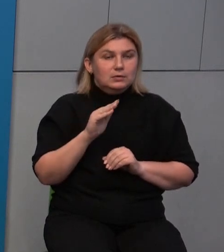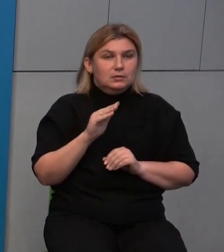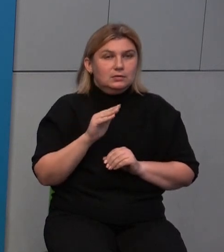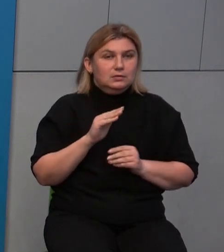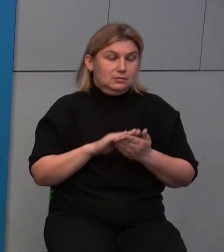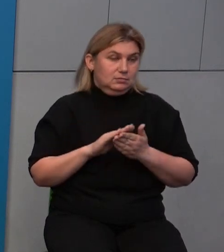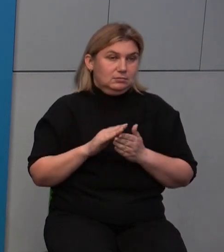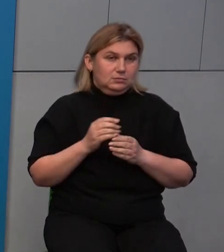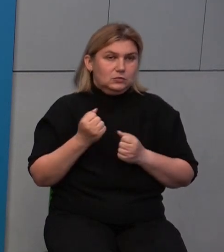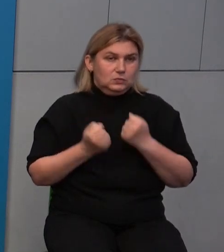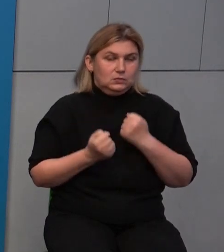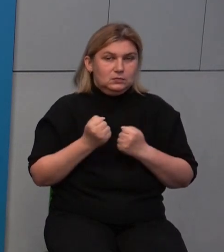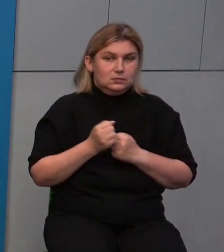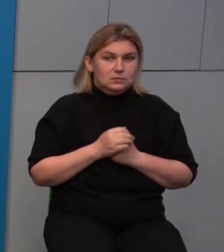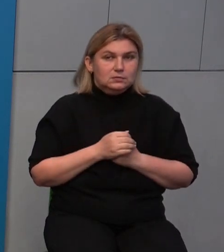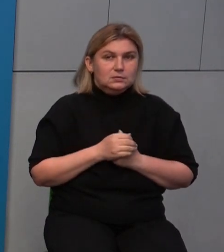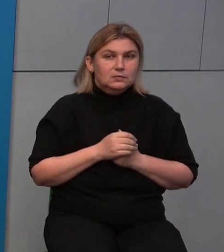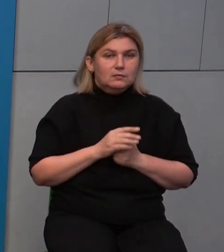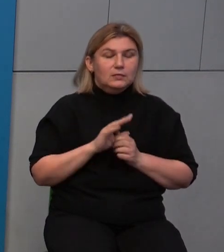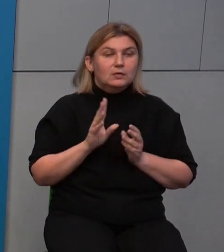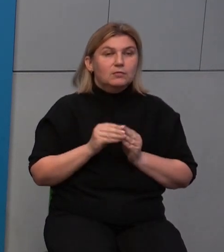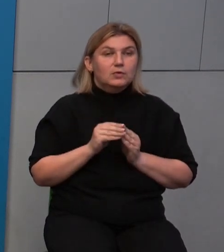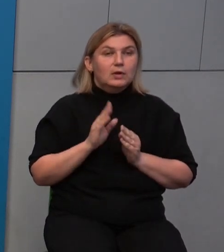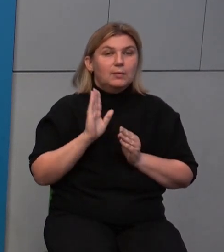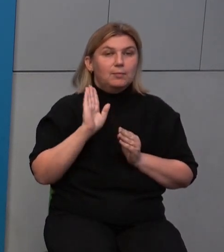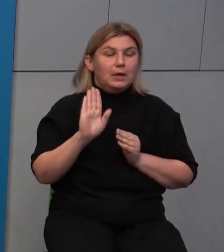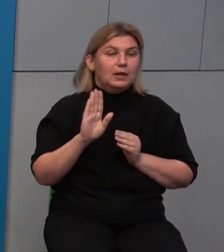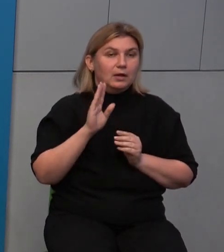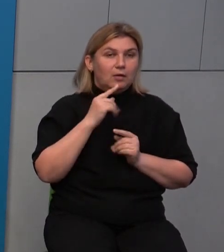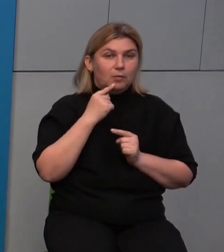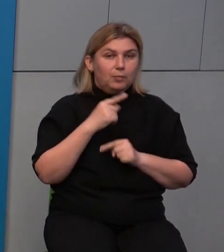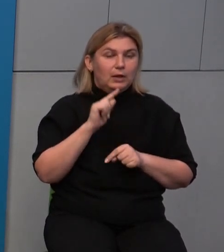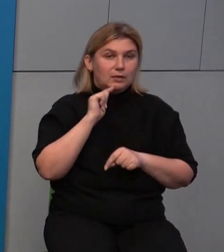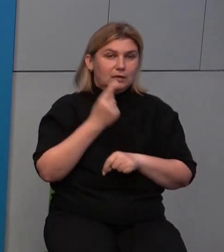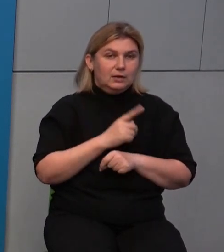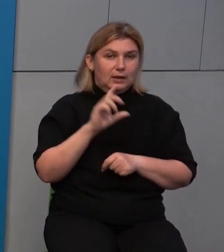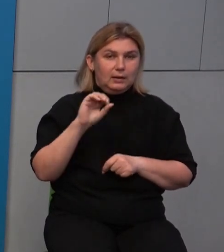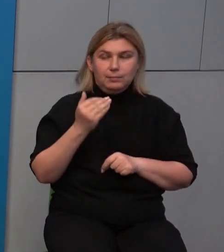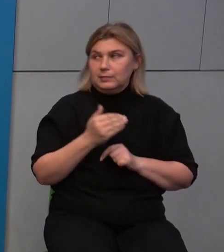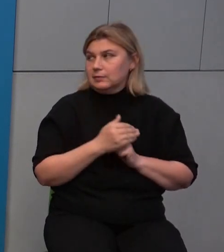i wszyscy ponosili potem konsekwencje decyzji Lema.